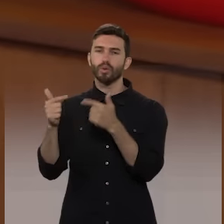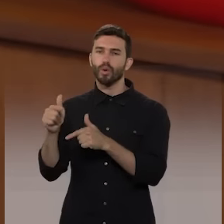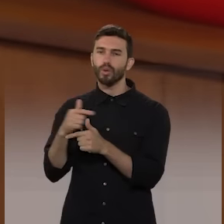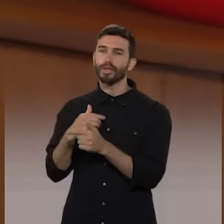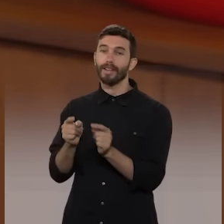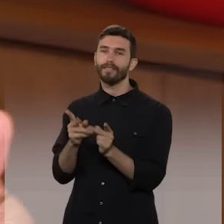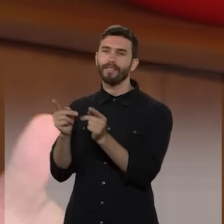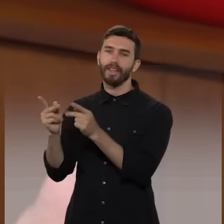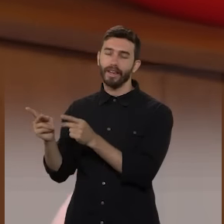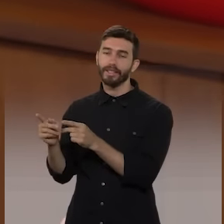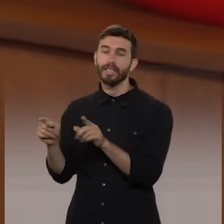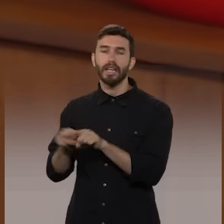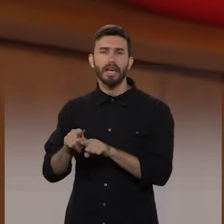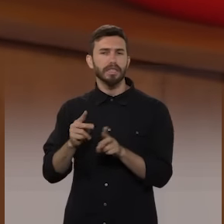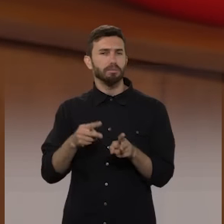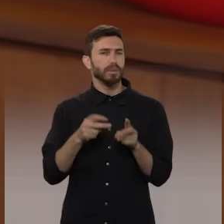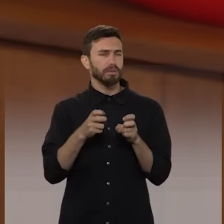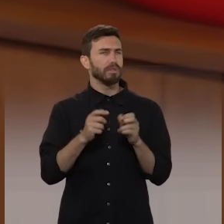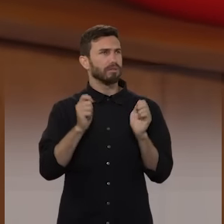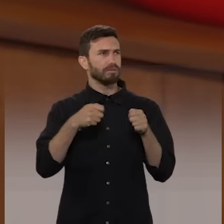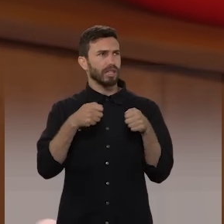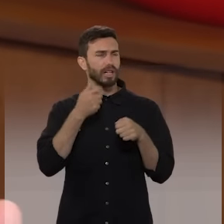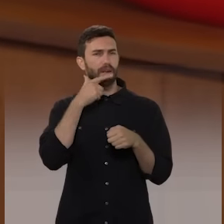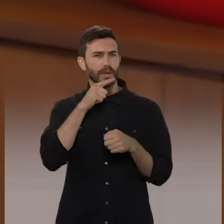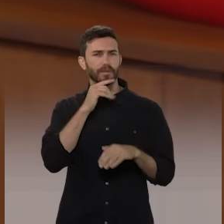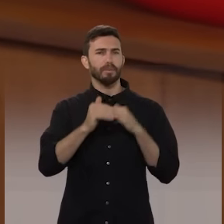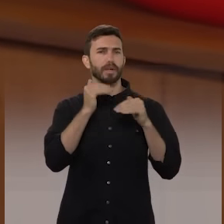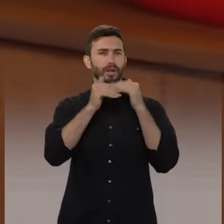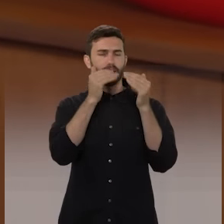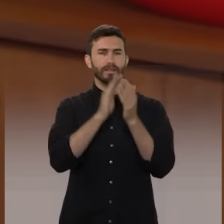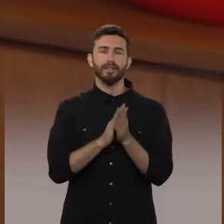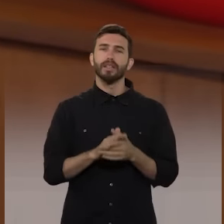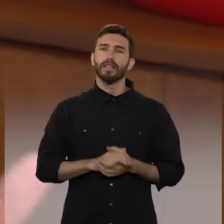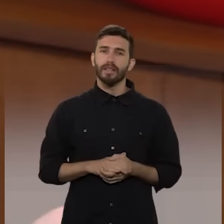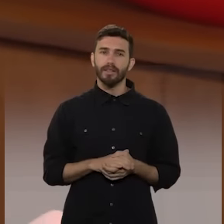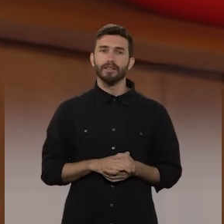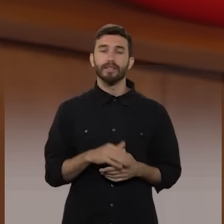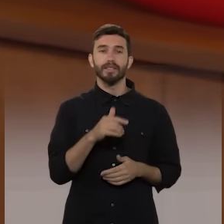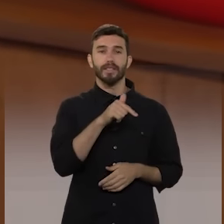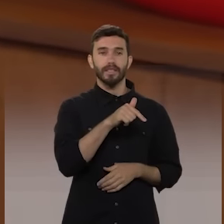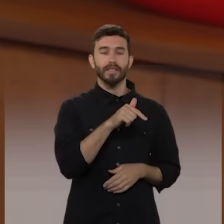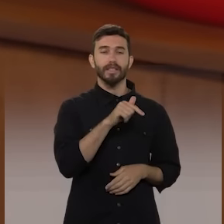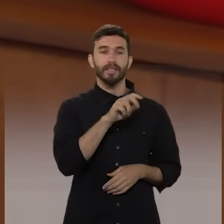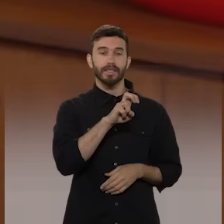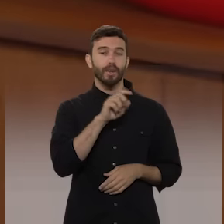podíamos avançar para um pouco mais nessas 300. Já tínhamos 85 mil delas com contratos firmados e